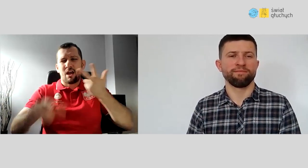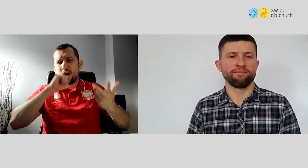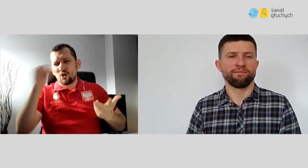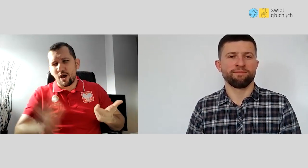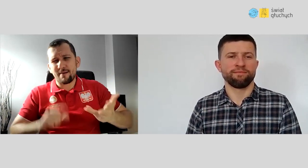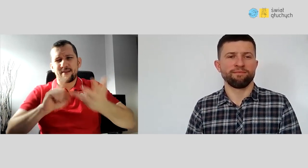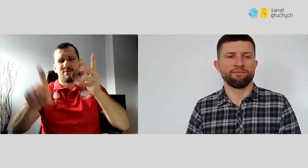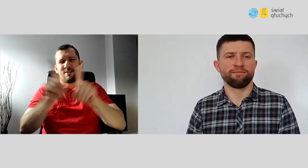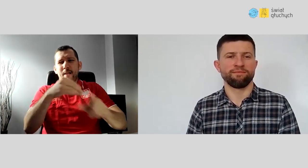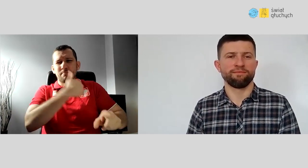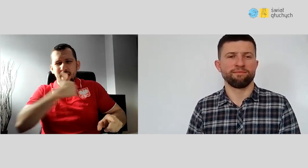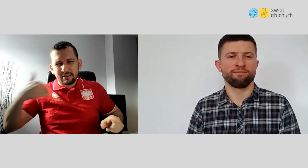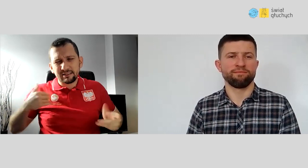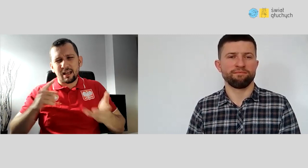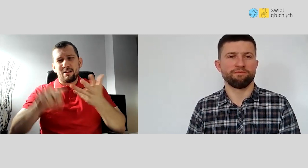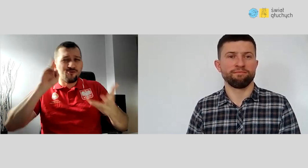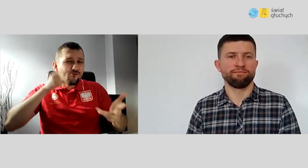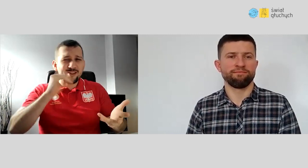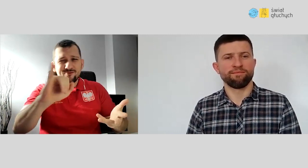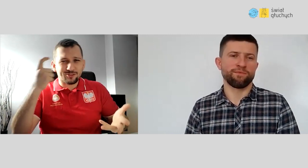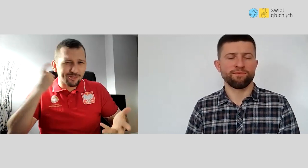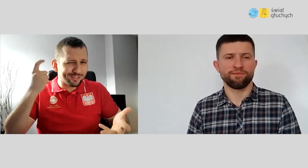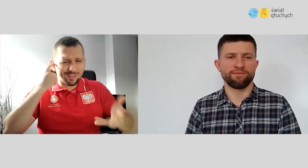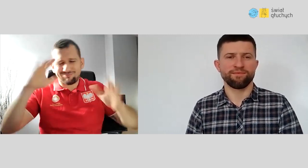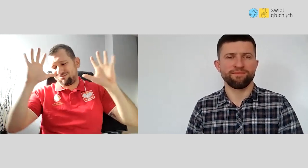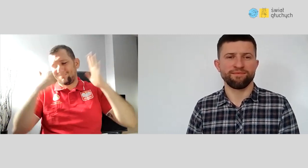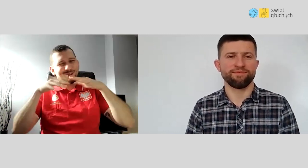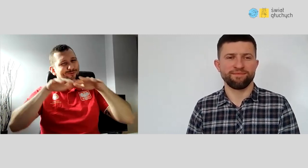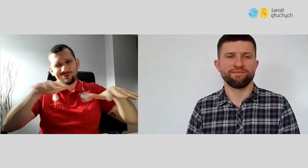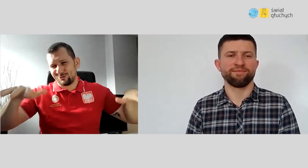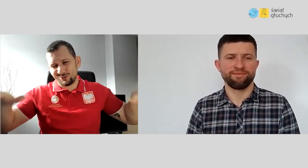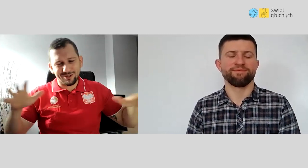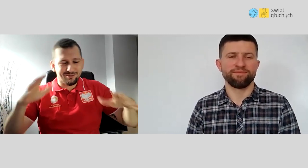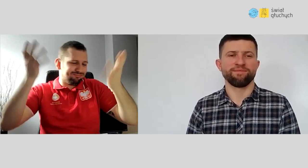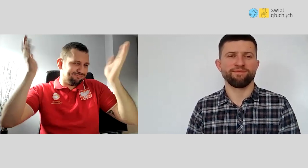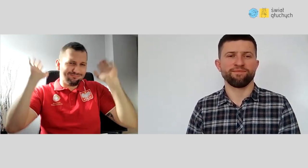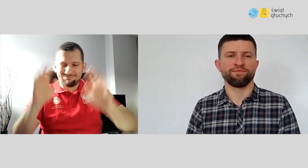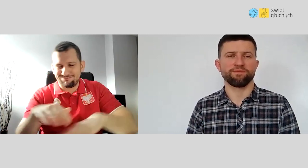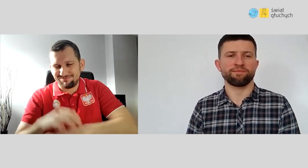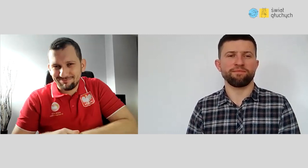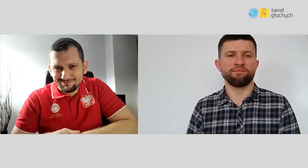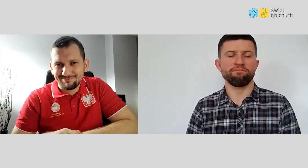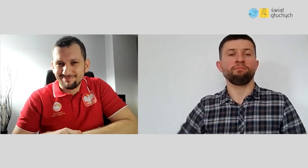Mistrzostwa Świata i Europy, Mistrzostwa Polski głuchych i słyszących.